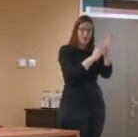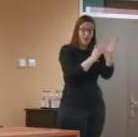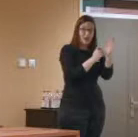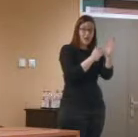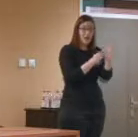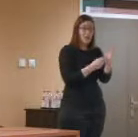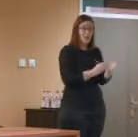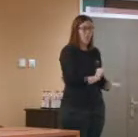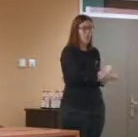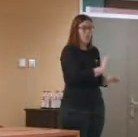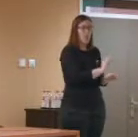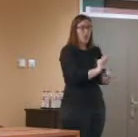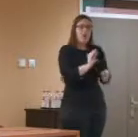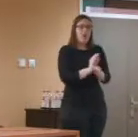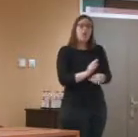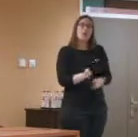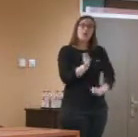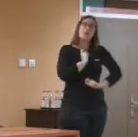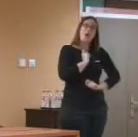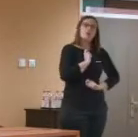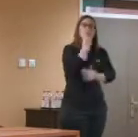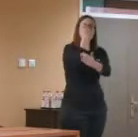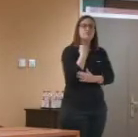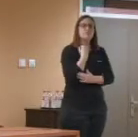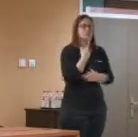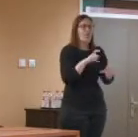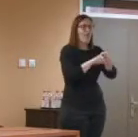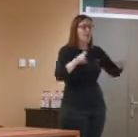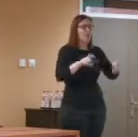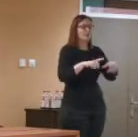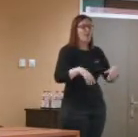consiguen hacer grandes estas empresas. Yo recuerdo, en aquel momento estaba en la universidad,